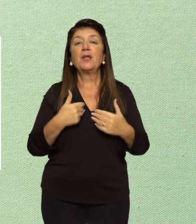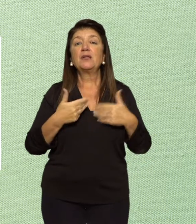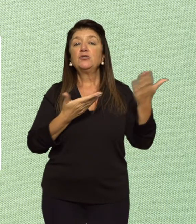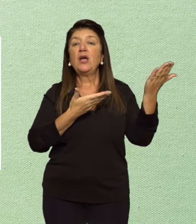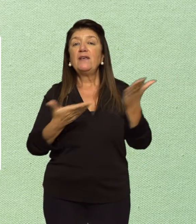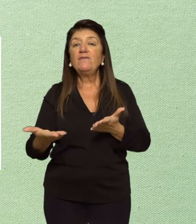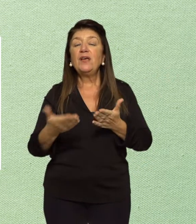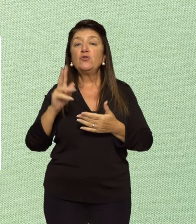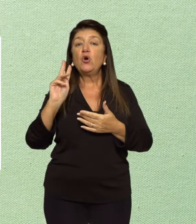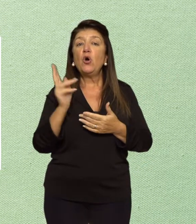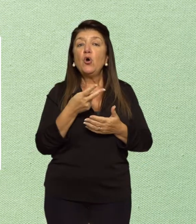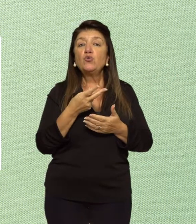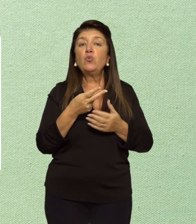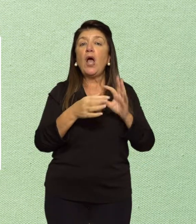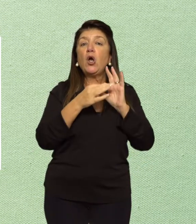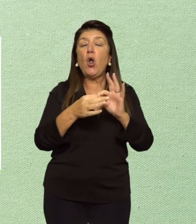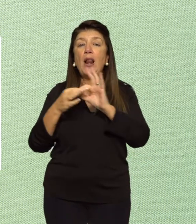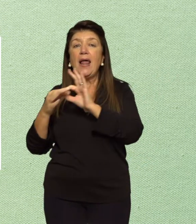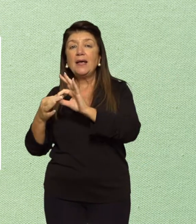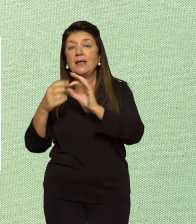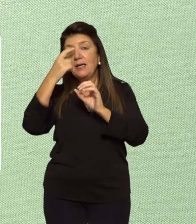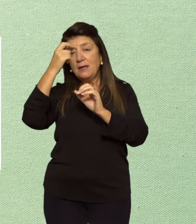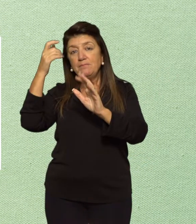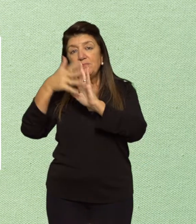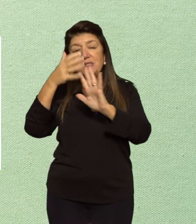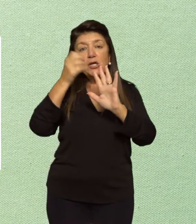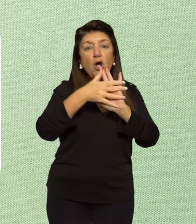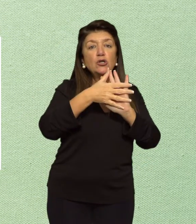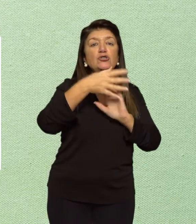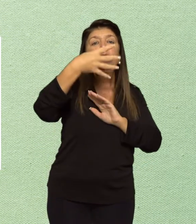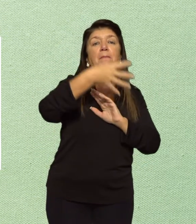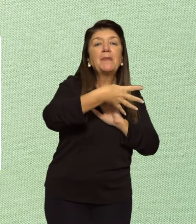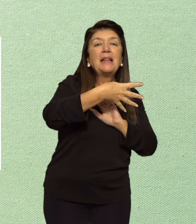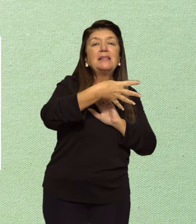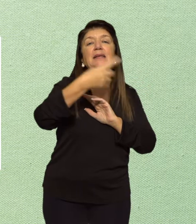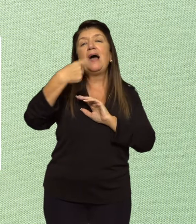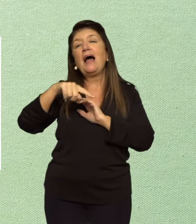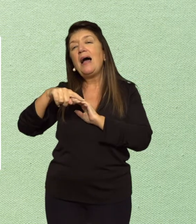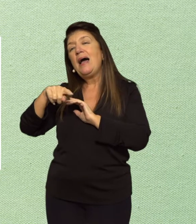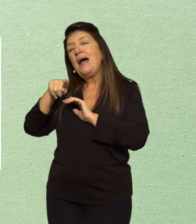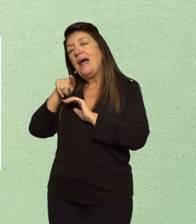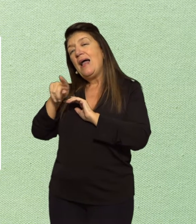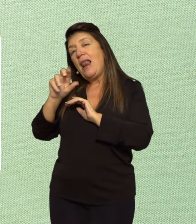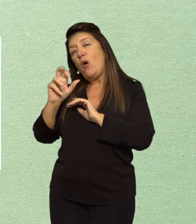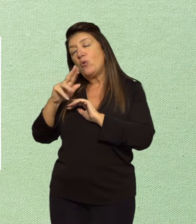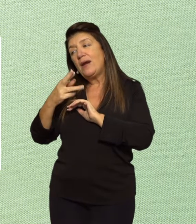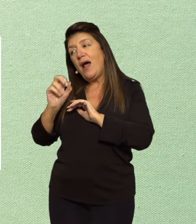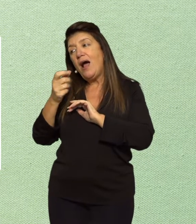Ghigo e Laura Stoppa per la seconda parte di questo podcast. Benvenuti! -Grazie Alessia per il